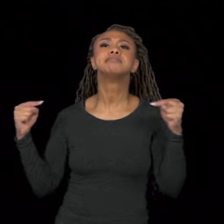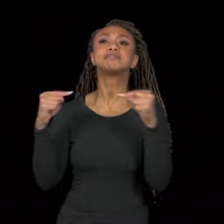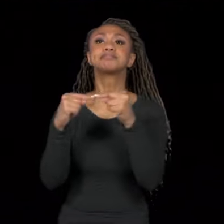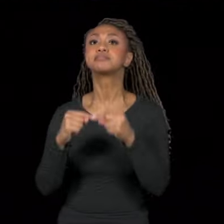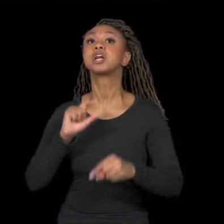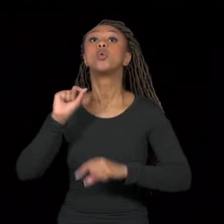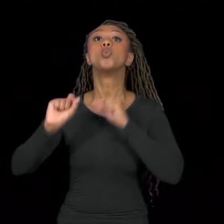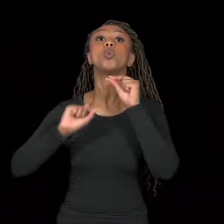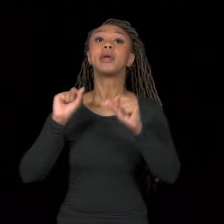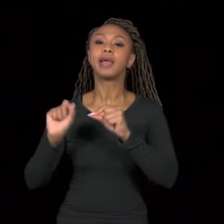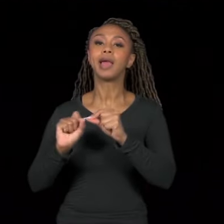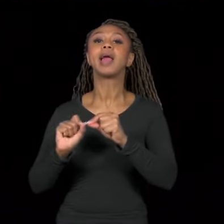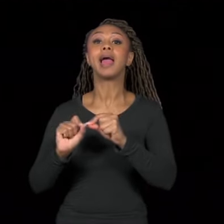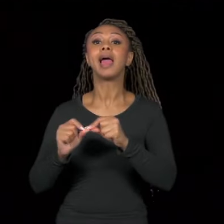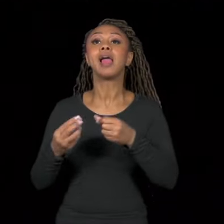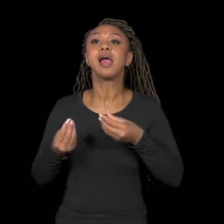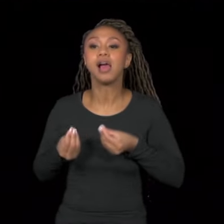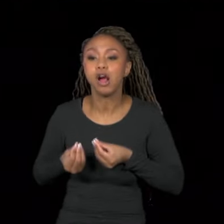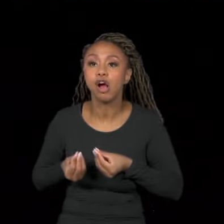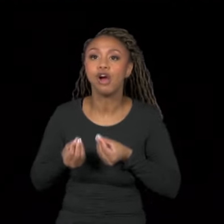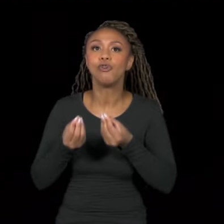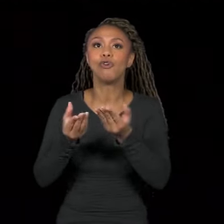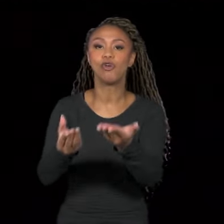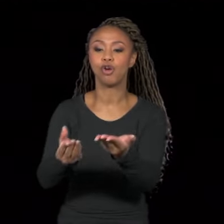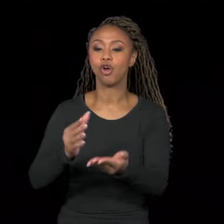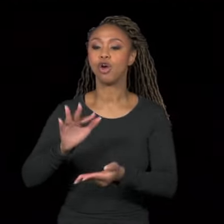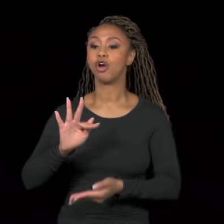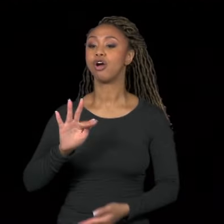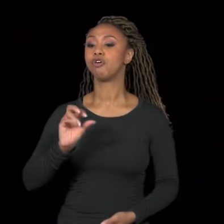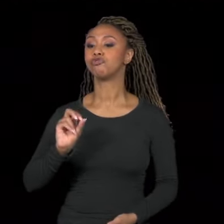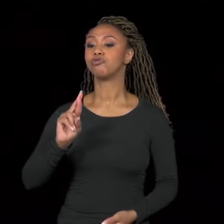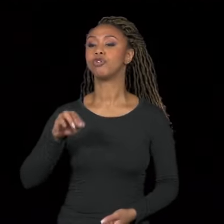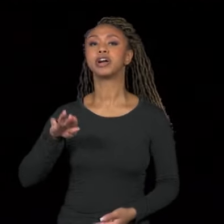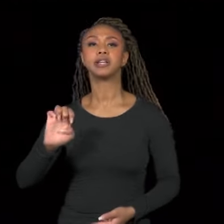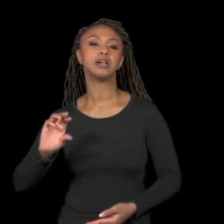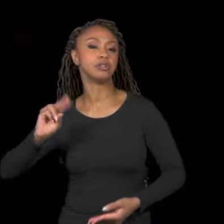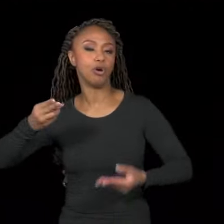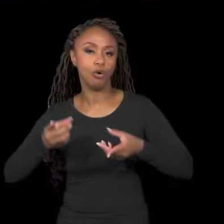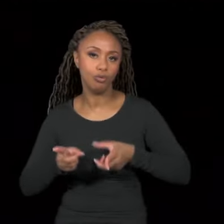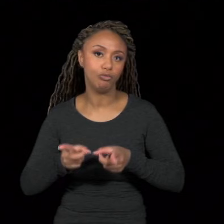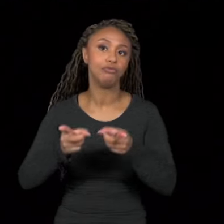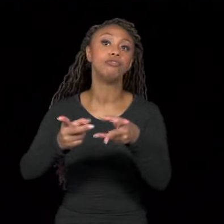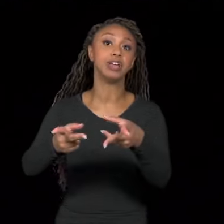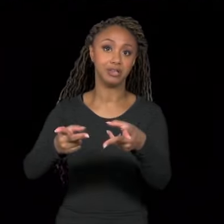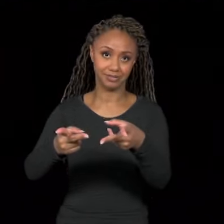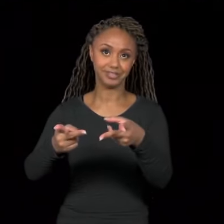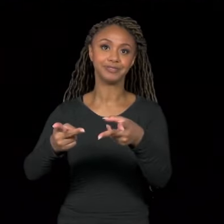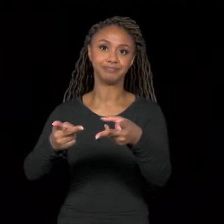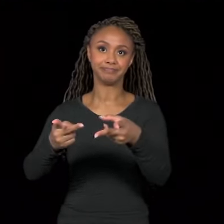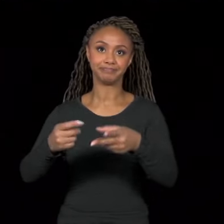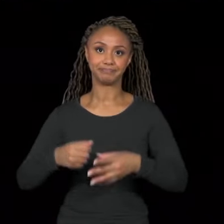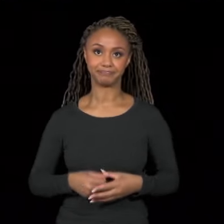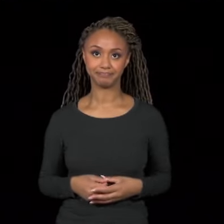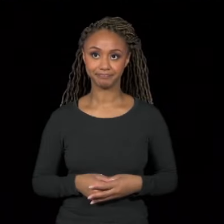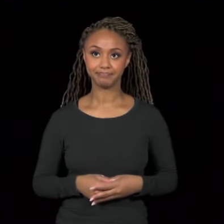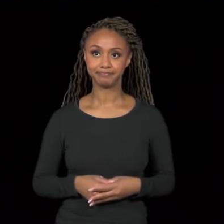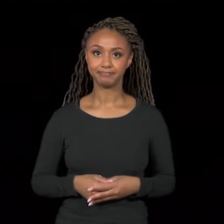ESPECIFICIDADE QUE É TER UM ATRIBUTO QUANTIDADE. EU SEMPRE VOU ESPECIFICAR A QUANTIDADE DE PEÇAS QUE FORAM FORNECIDAS. ESSE É UM EXEMPLO ENTÃO DE